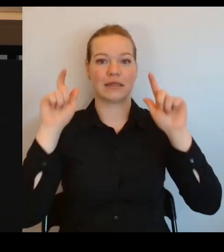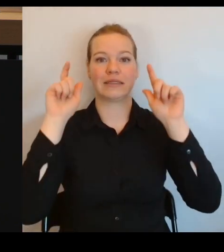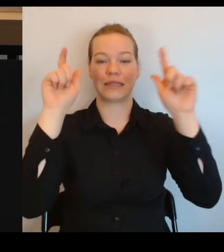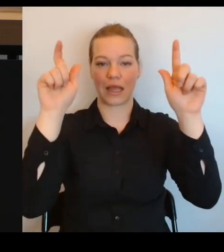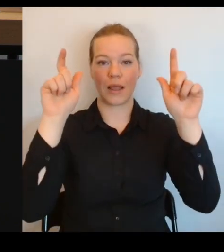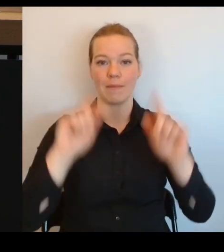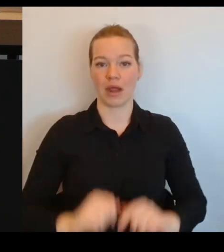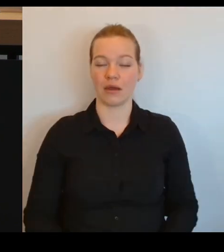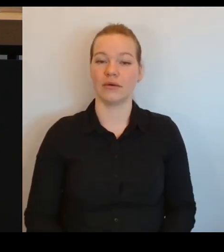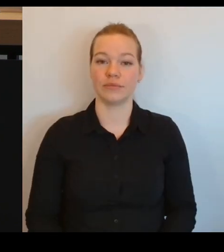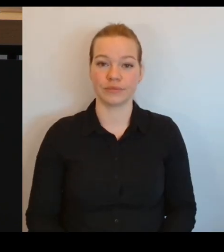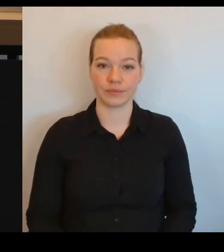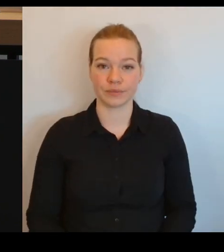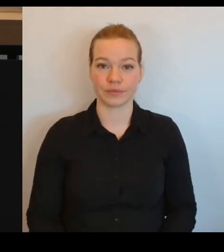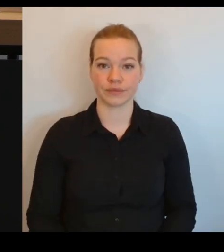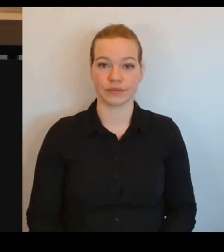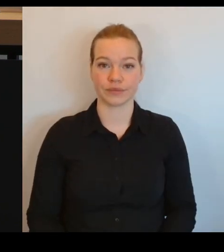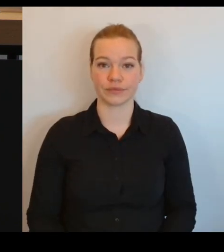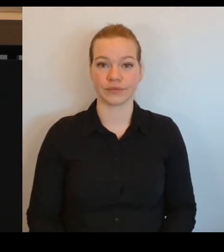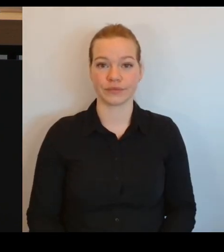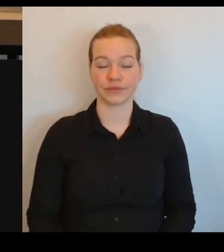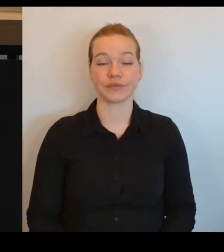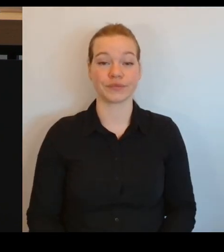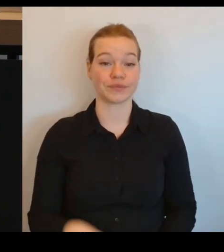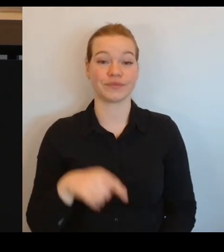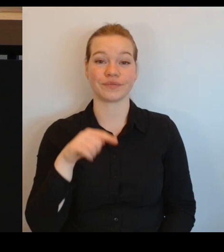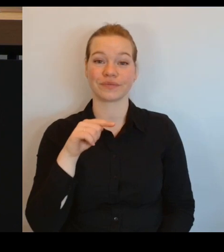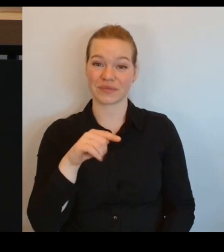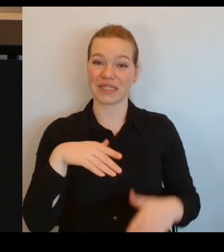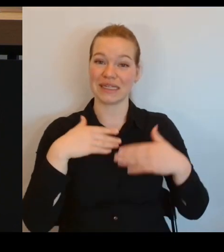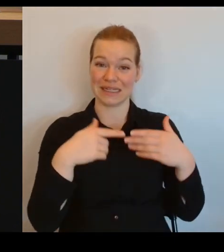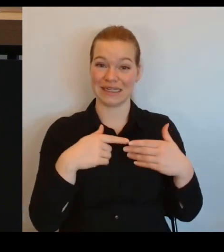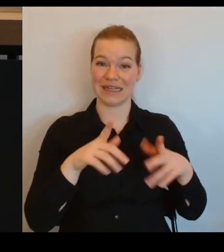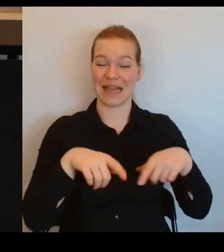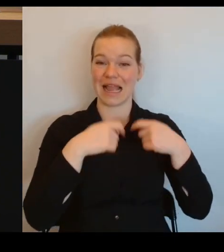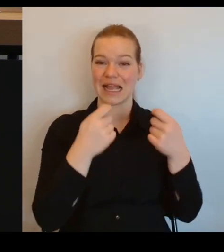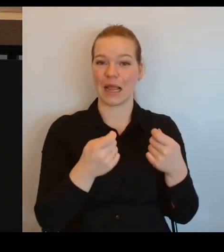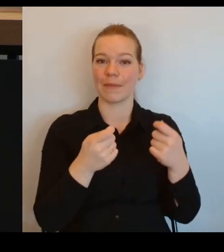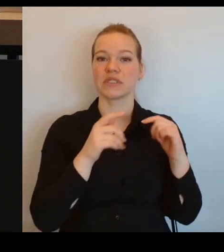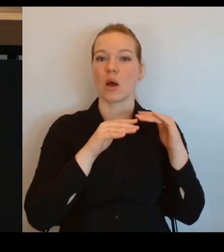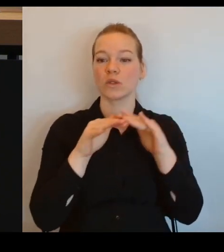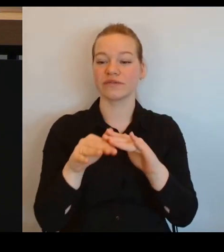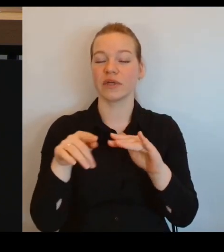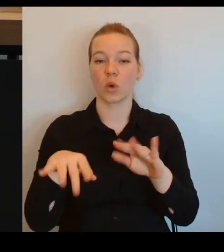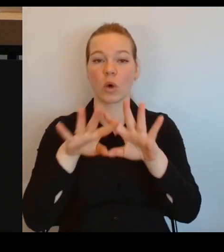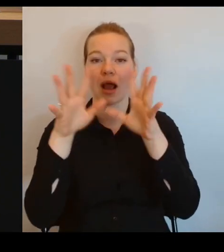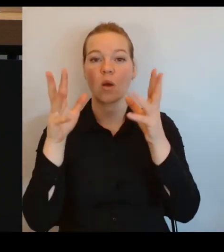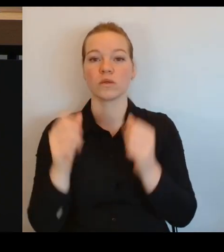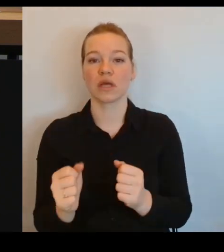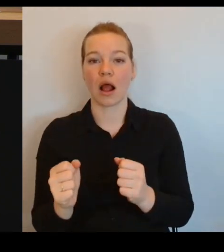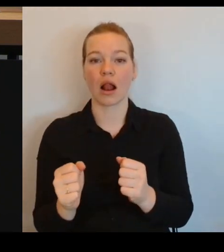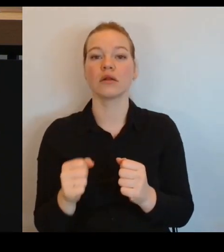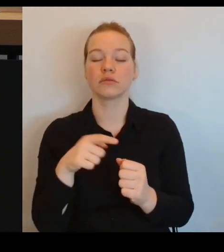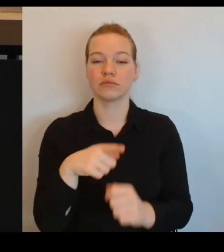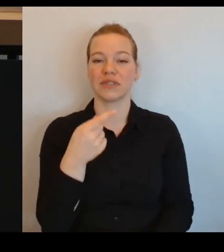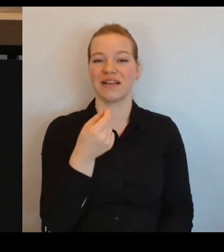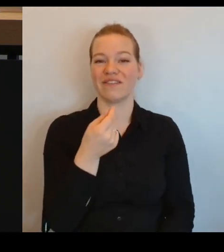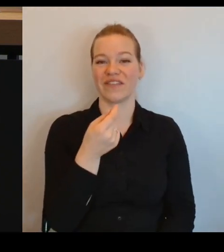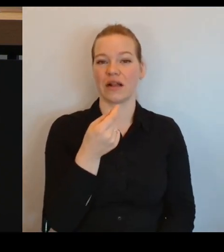auf Haushalts und Finanzlage des Landes Berlins. Und selbstverständlich werden wir uns auch noch mal damit beschäftigen